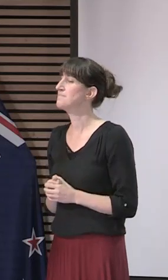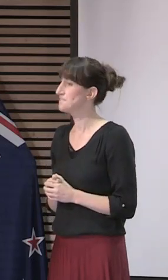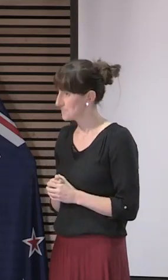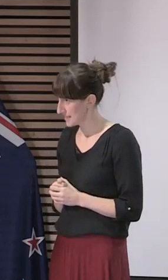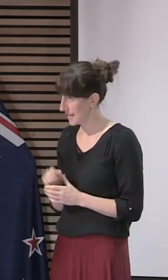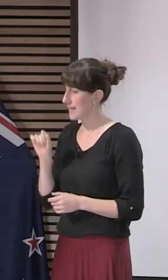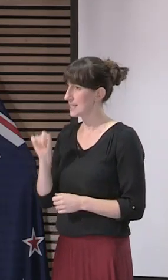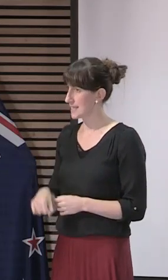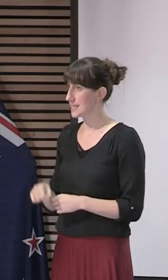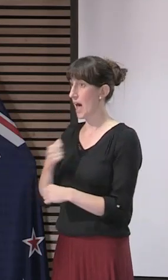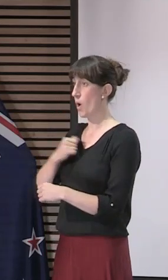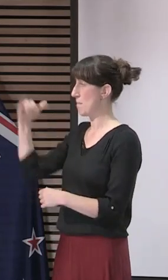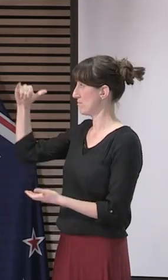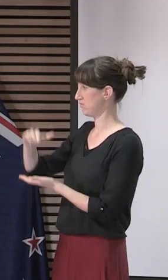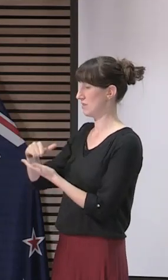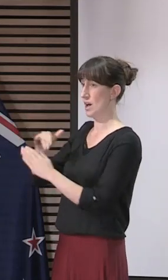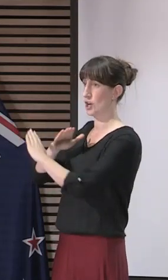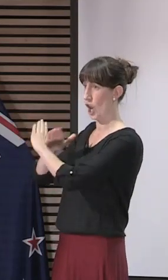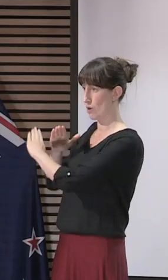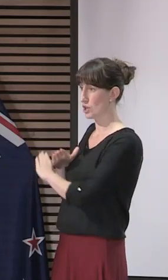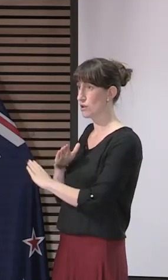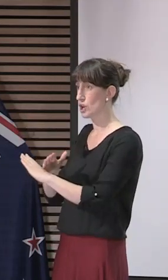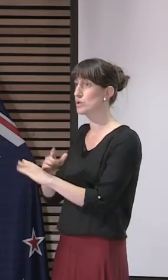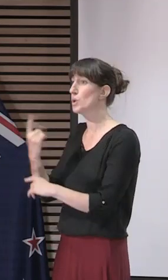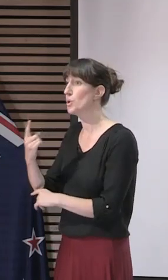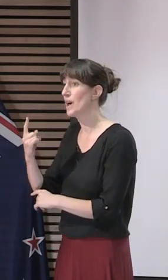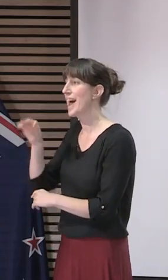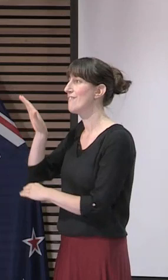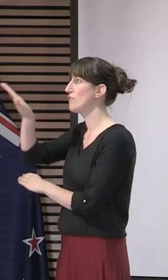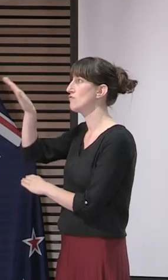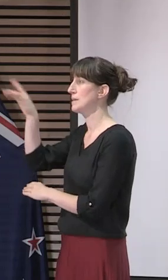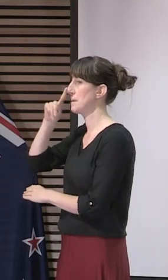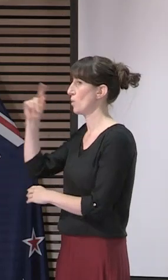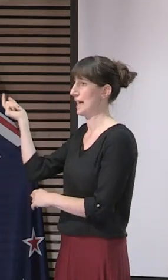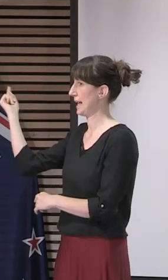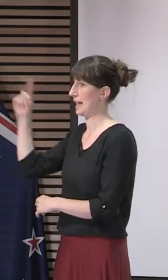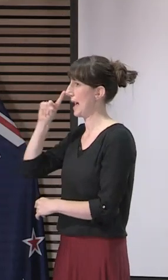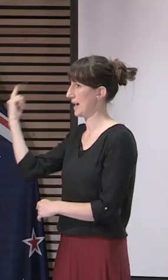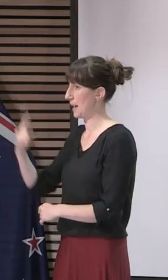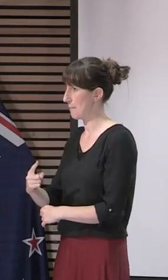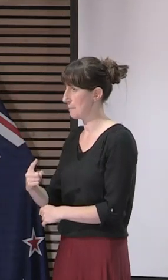He aha te take i whakahE ai te r.nanga i te tohutohu mai i te Manat. Hauora kia kati te rohe, tae atu ki te hoki mai o nga tangata o Niu Tireni. JACINDA ARDERN: Kua